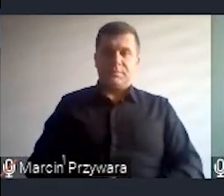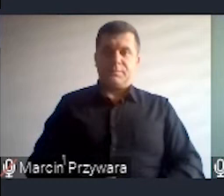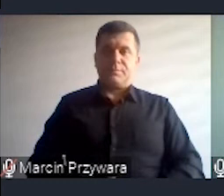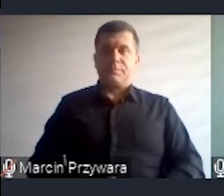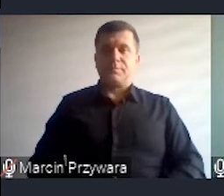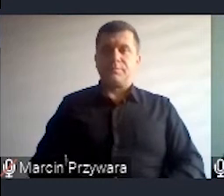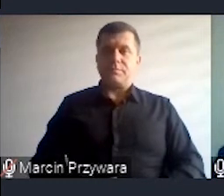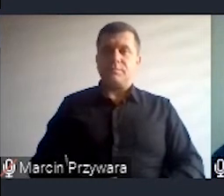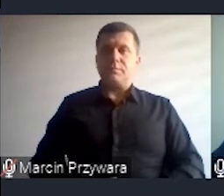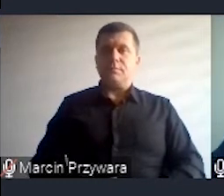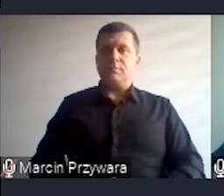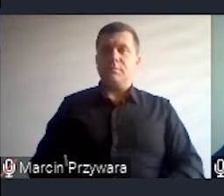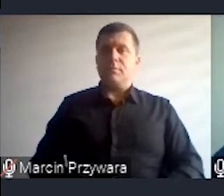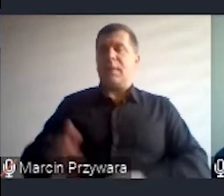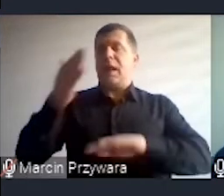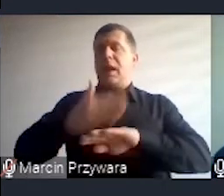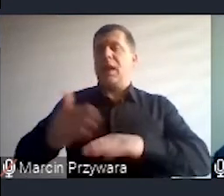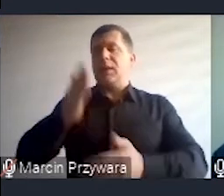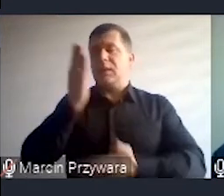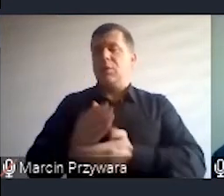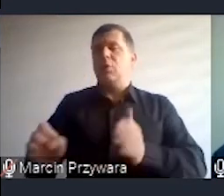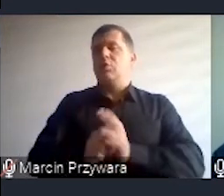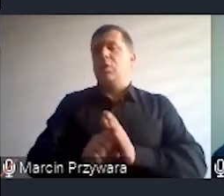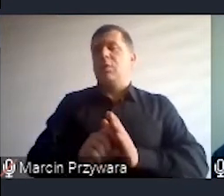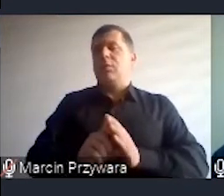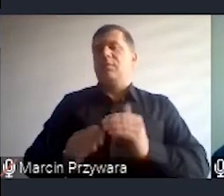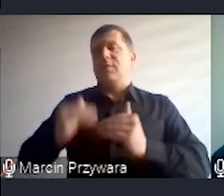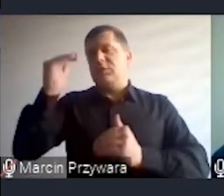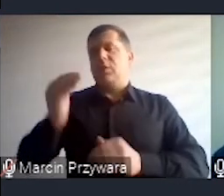Czyli raty tylko do wysokości części kapitałowej,